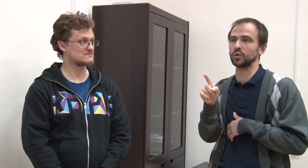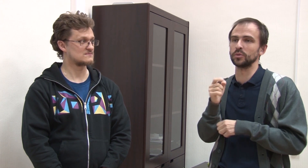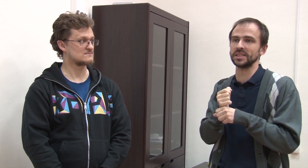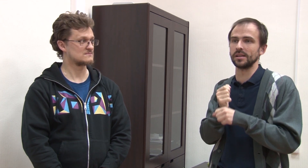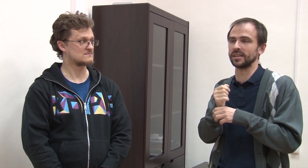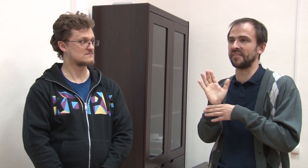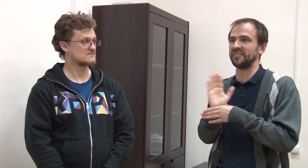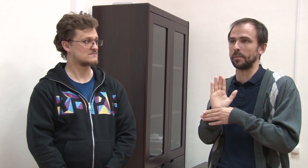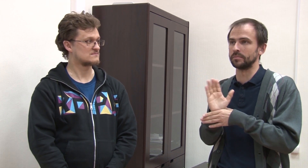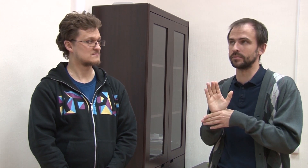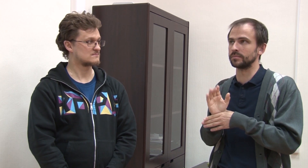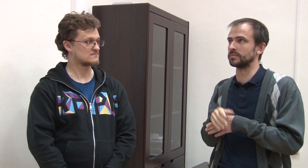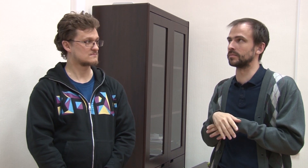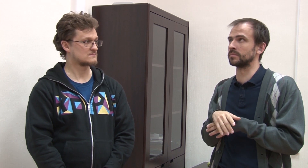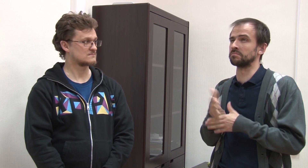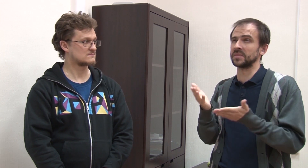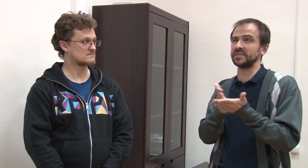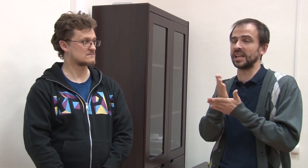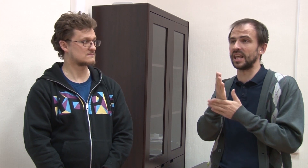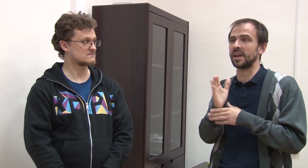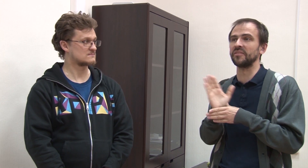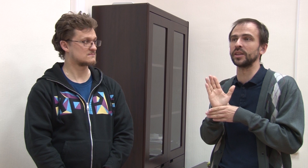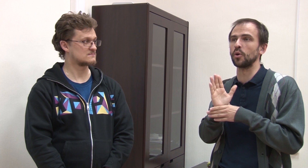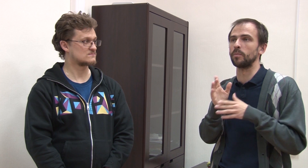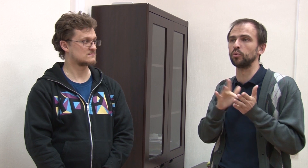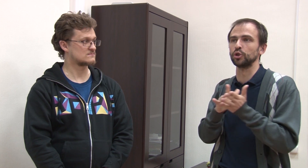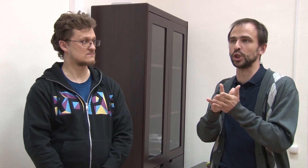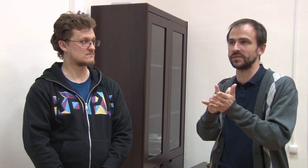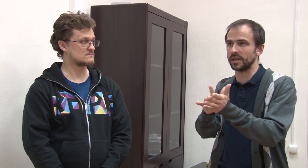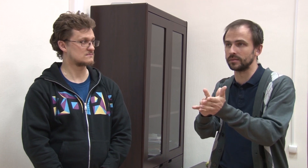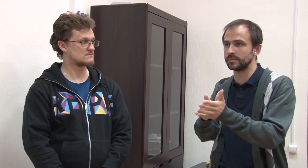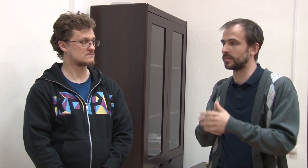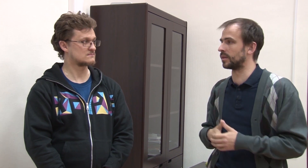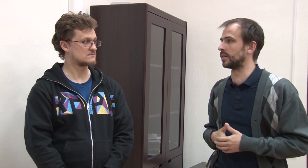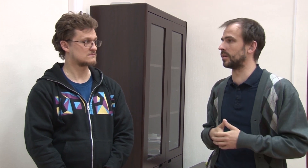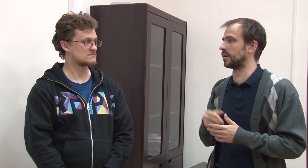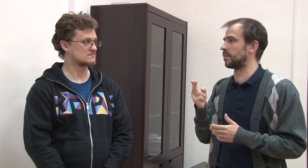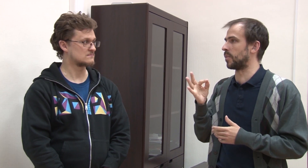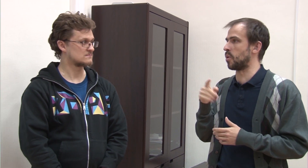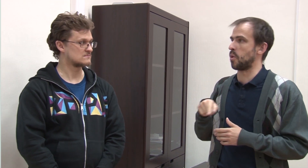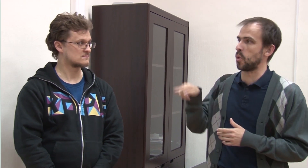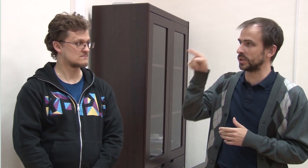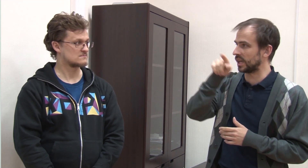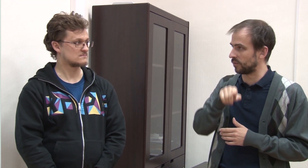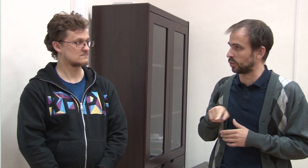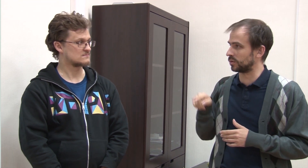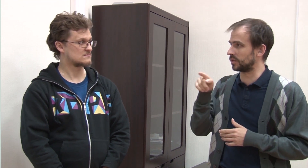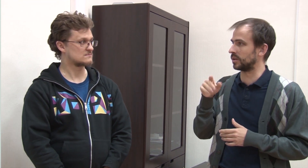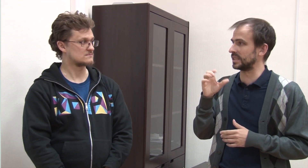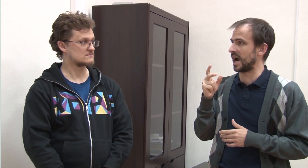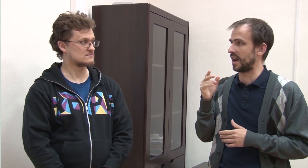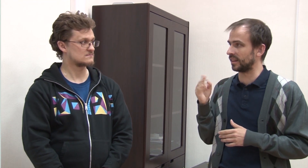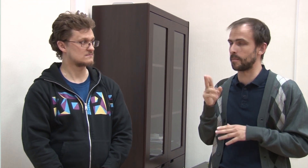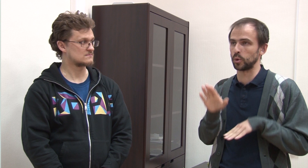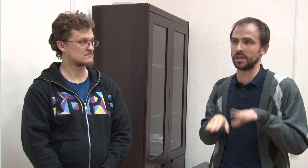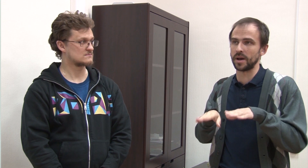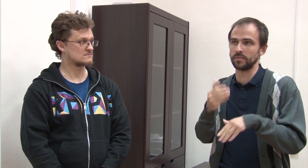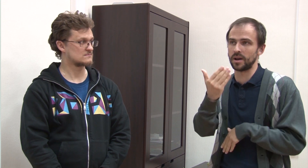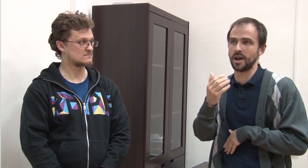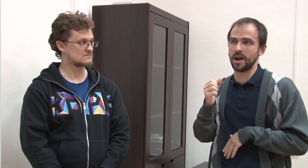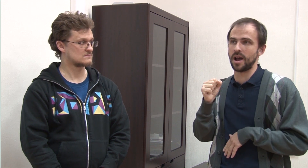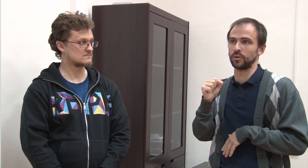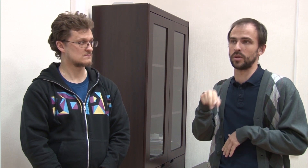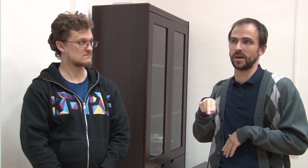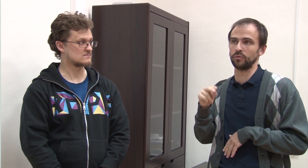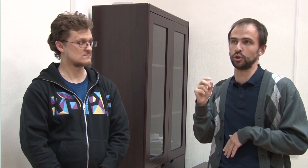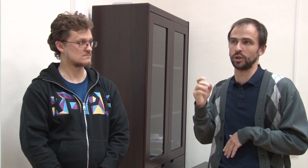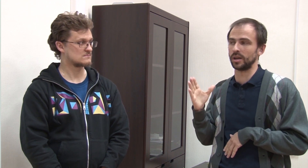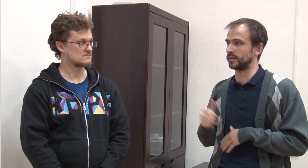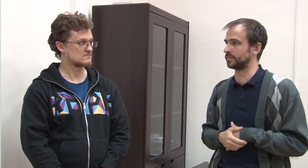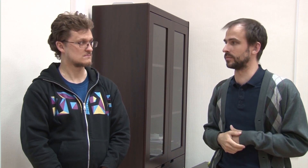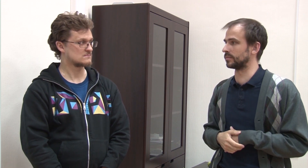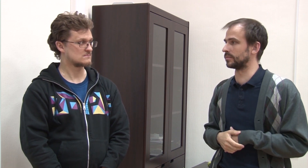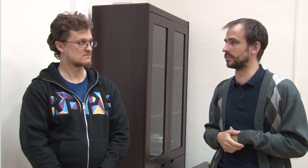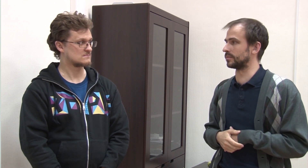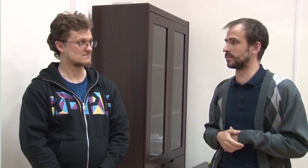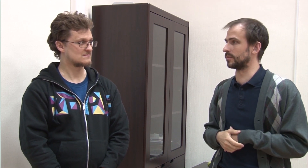И можем использовать снимки в фильме, в целях видеопутешествия по острову Сахалин… по стопам Антона Павловича Чехова.